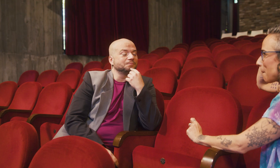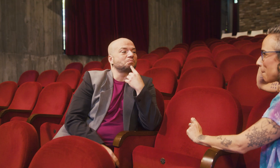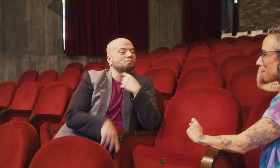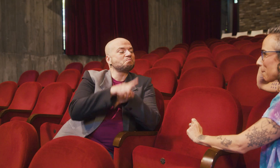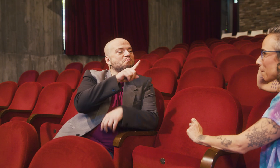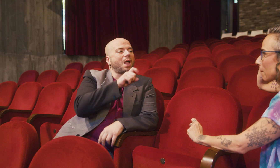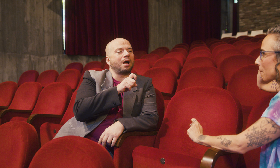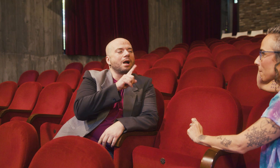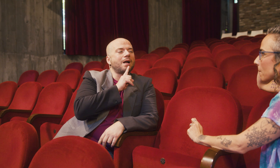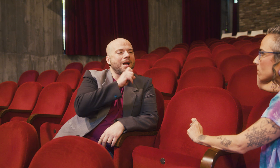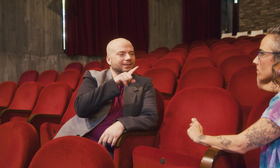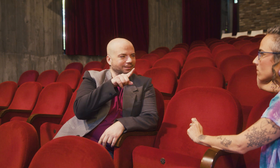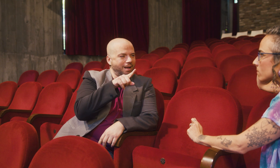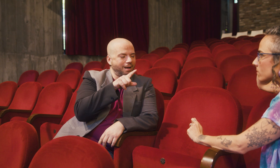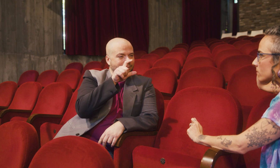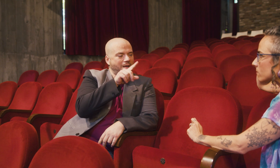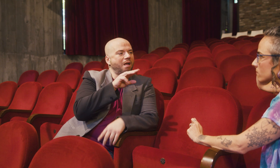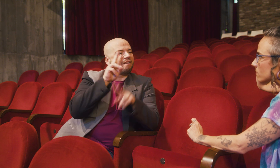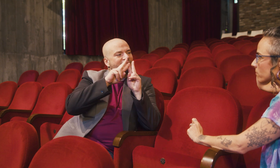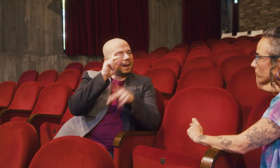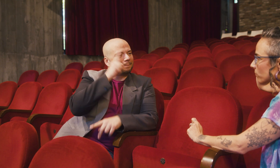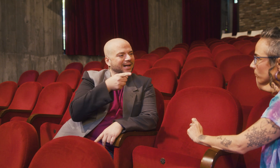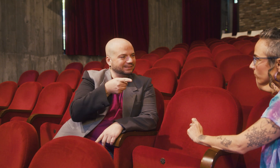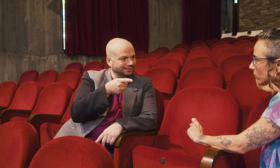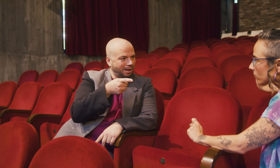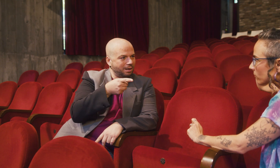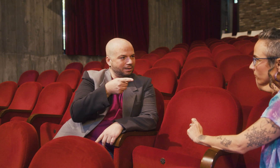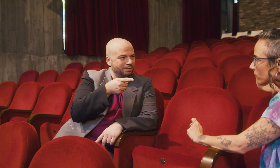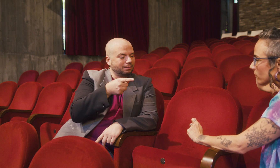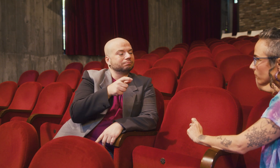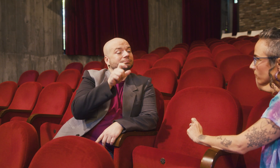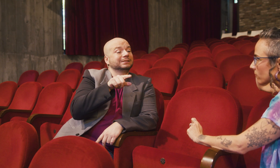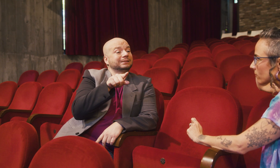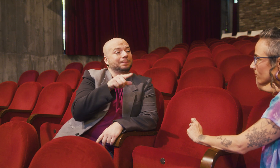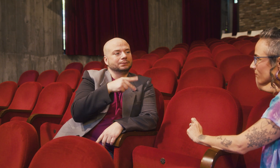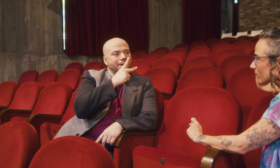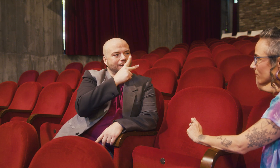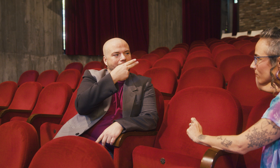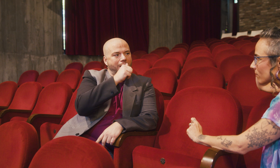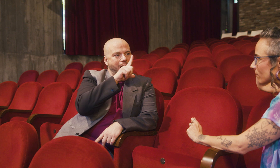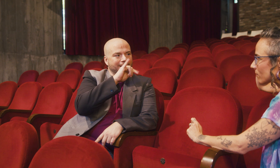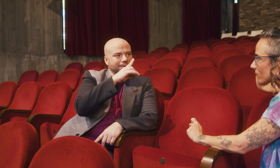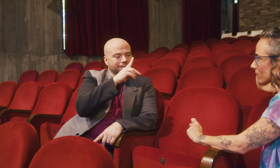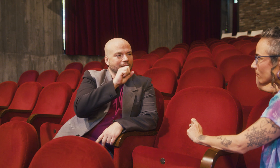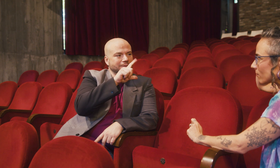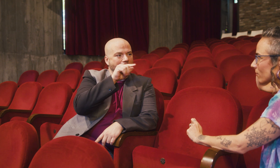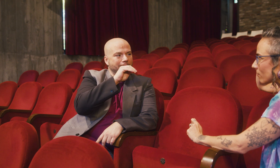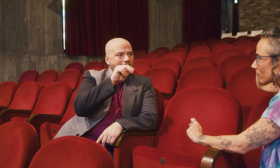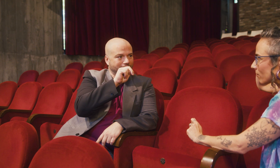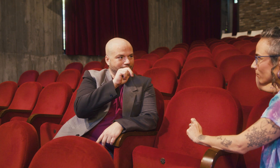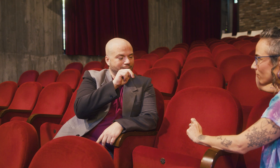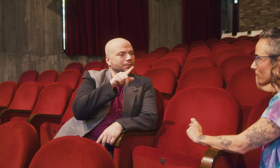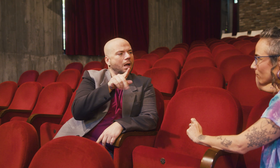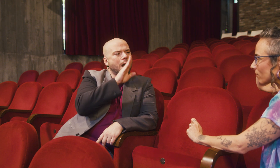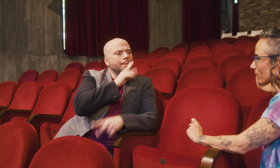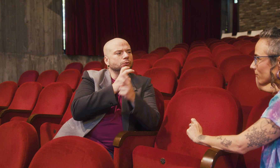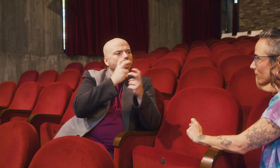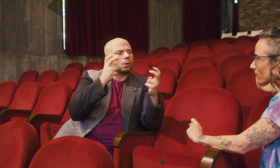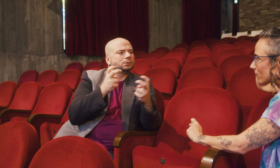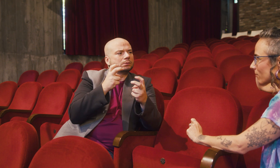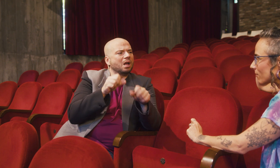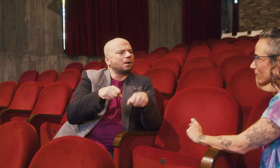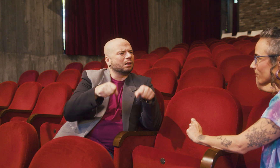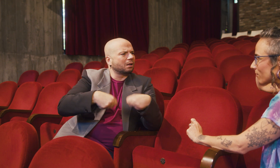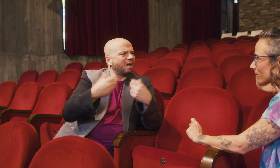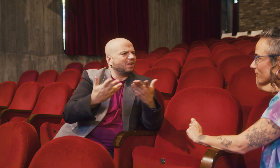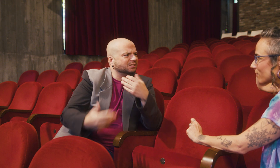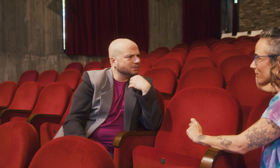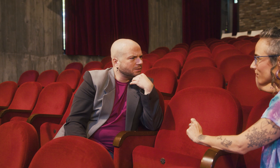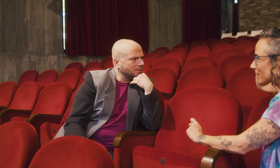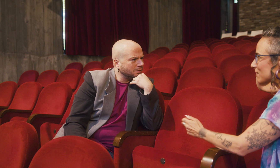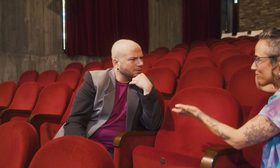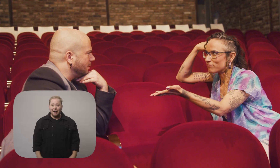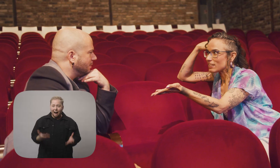Was trägt Katars WM-Botschafter Khalid Salman heimlich Zuhause?